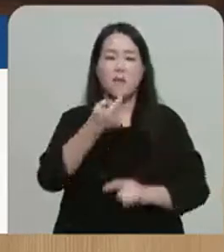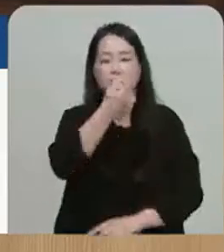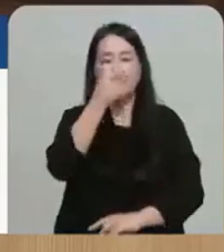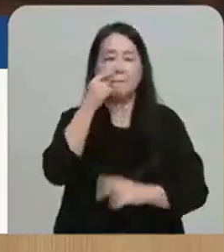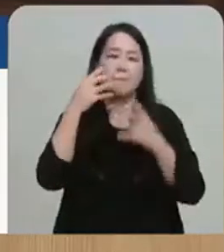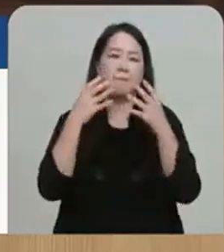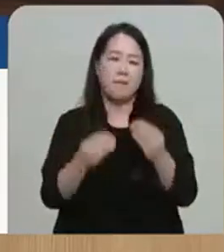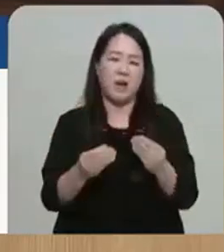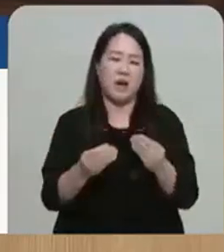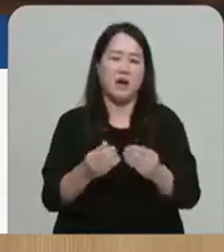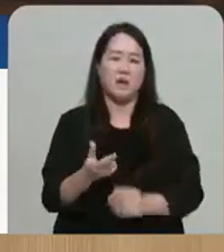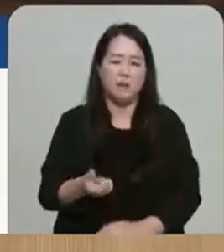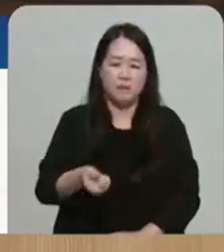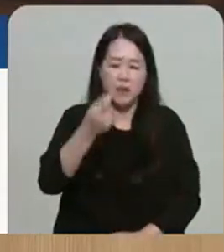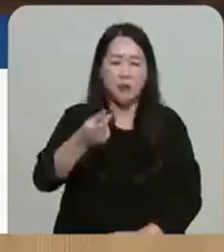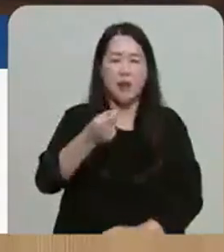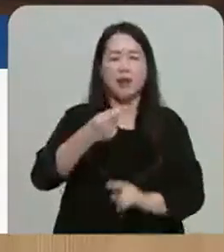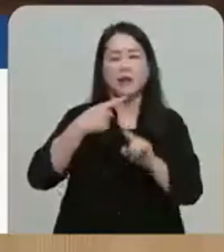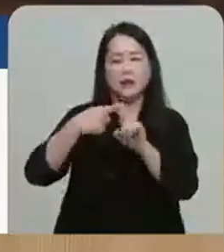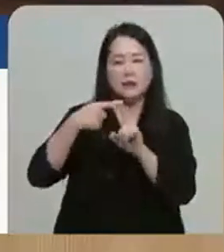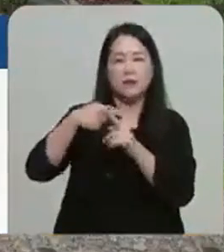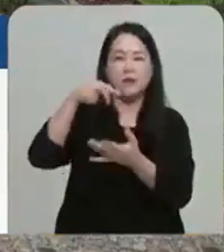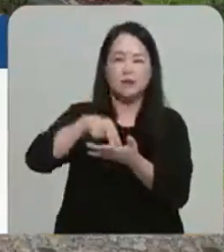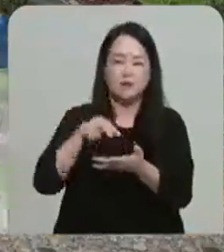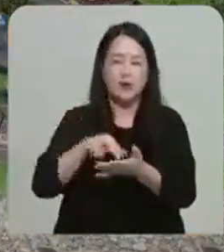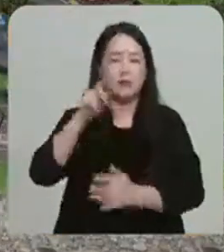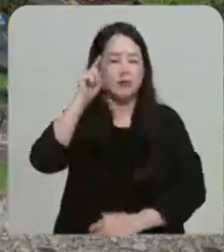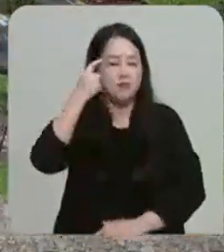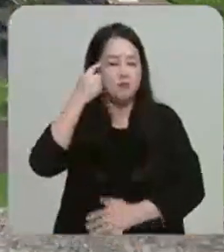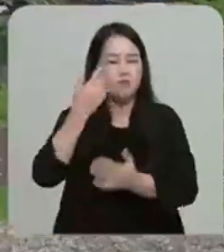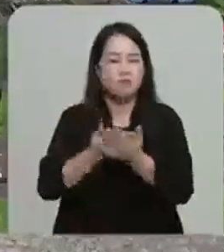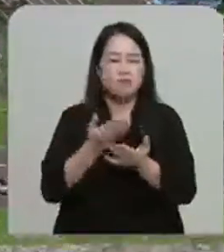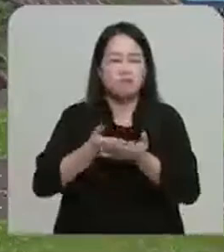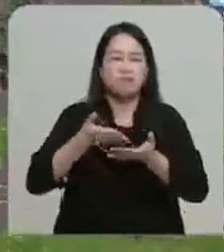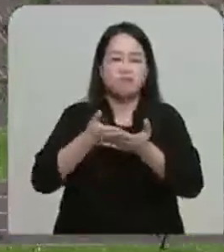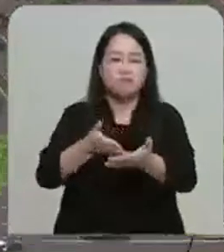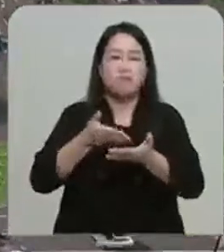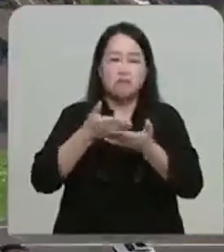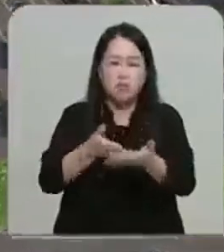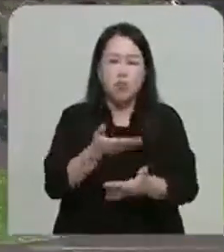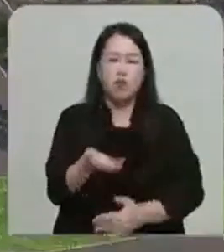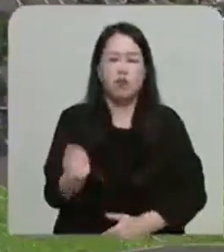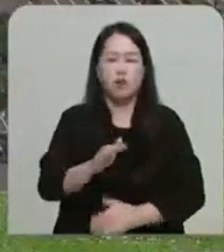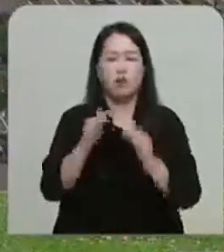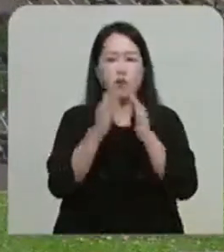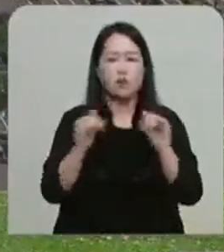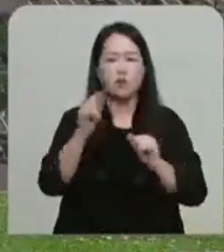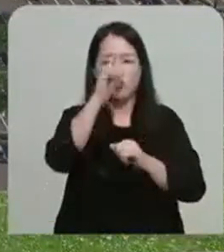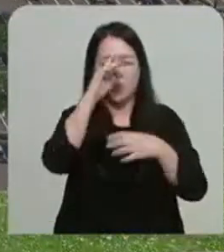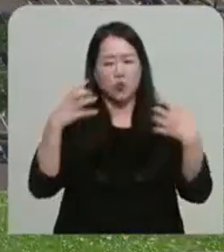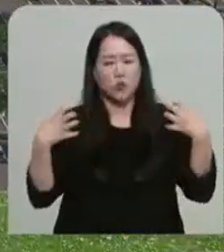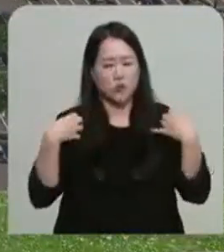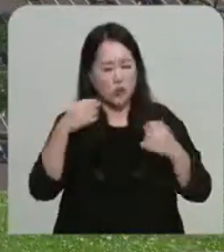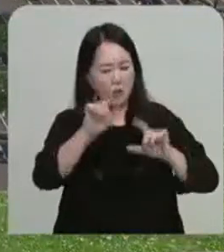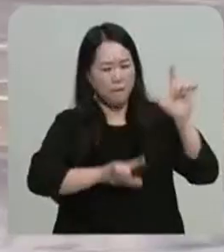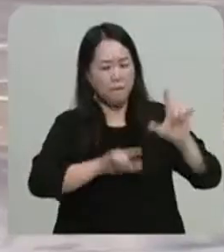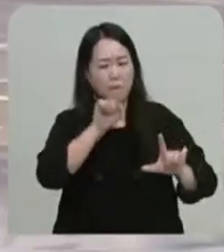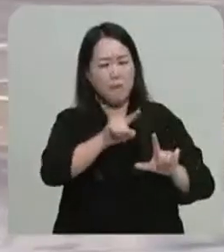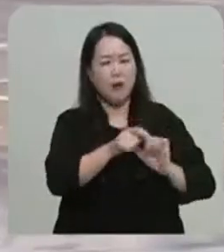달라는 것들을 요청하는 중이죠 . 하지만 전라북도의 자세가 소극적 이라는 질타의 목소리도 커지고 있습니다.